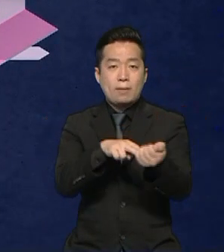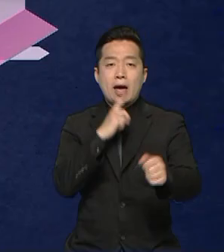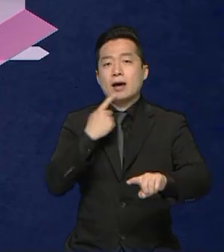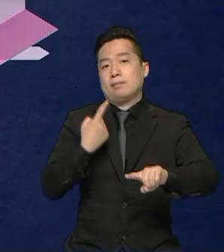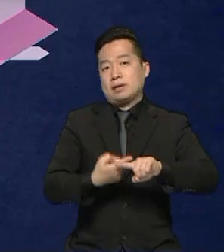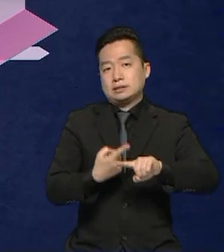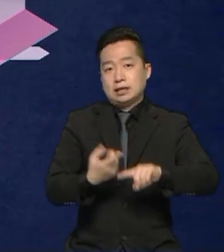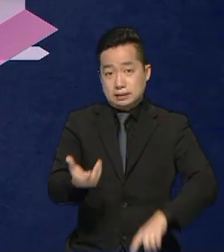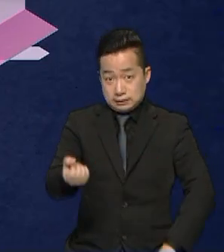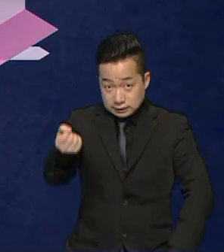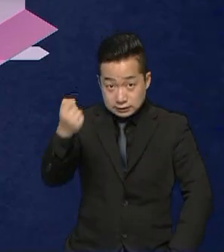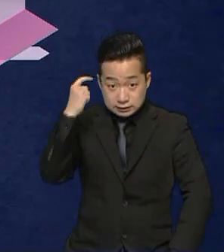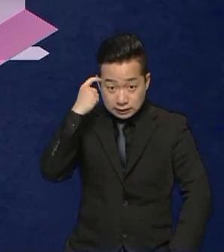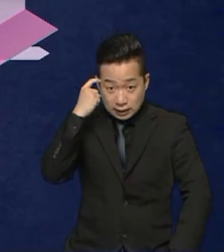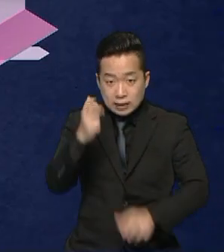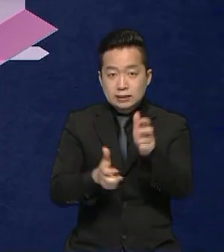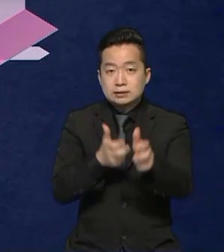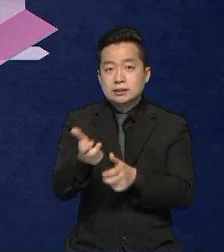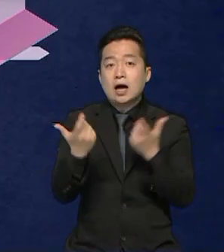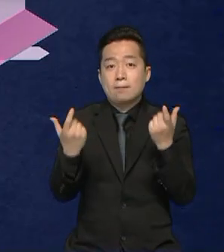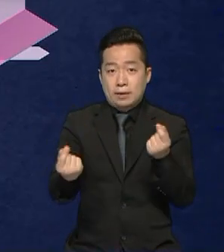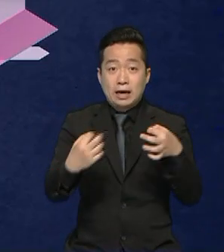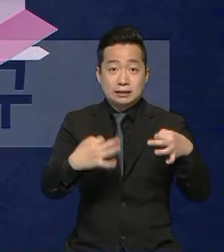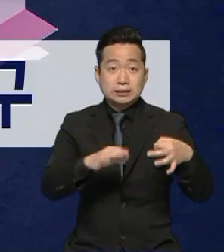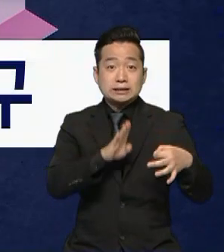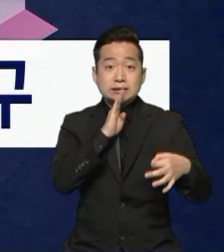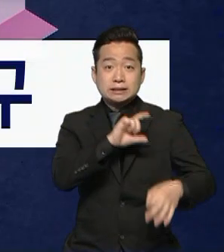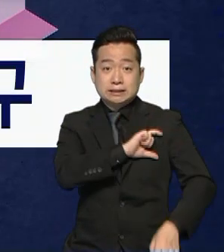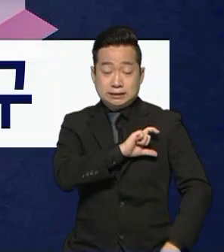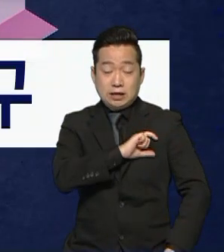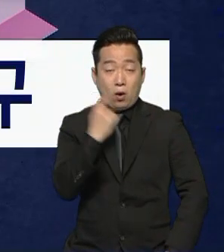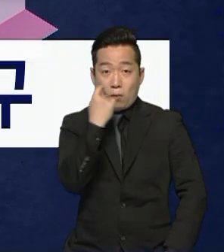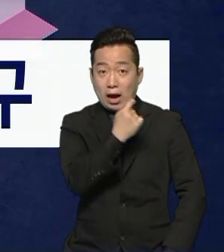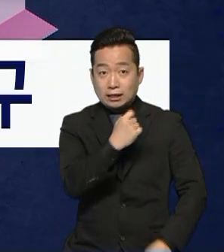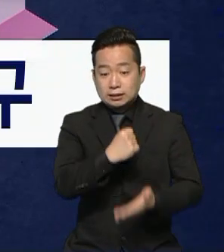은행 실명 확인 계좌를 확보하라고 요구하면서 문제가 발생했습니다.